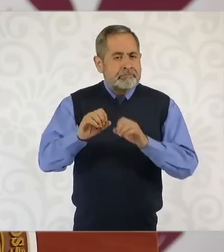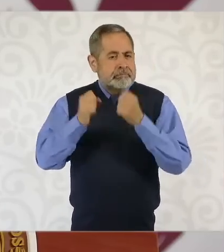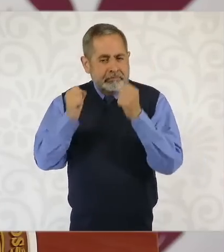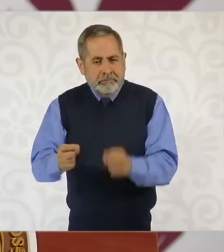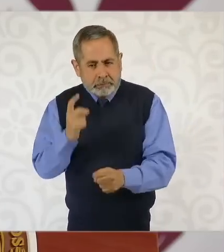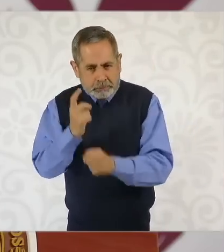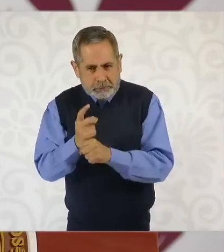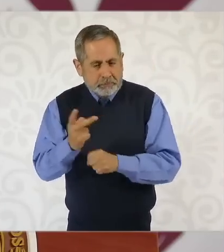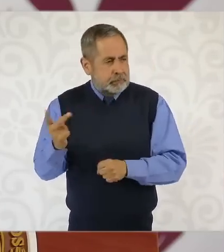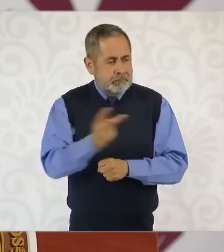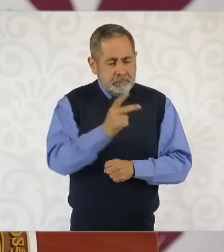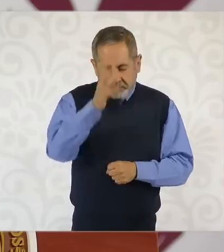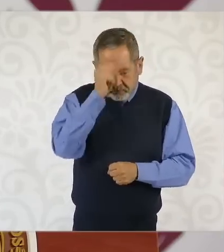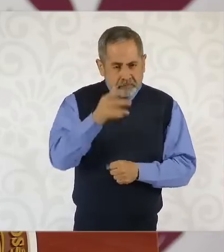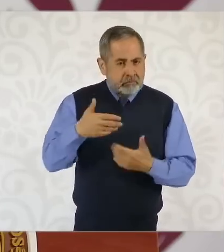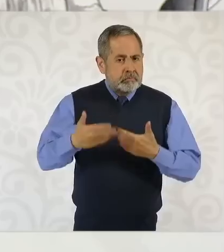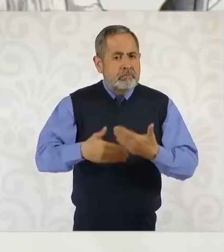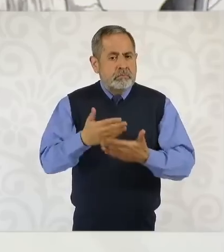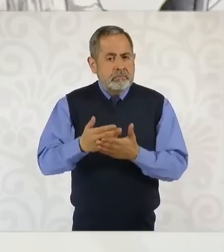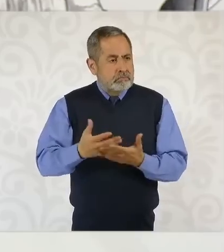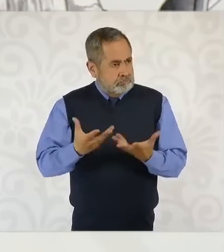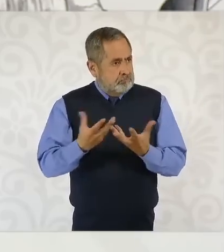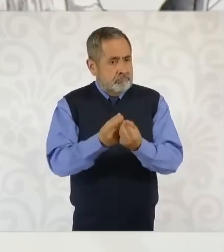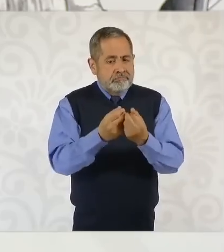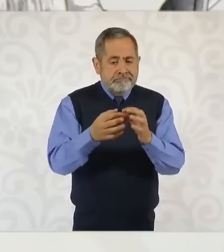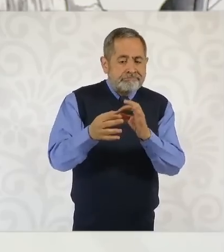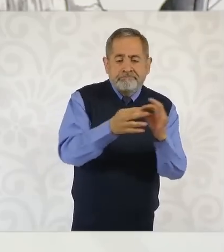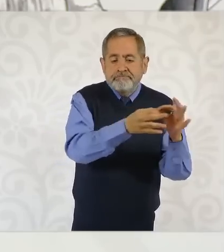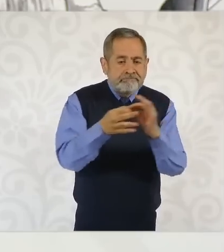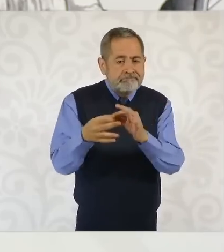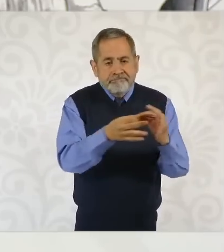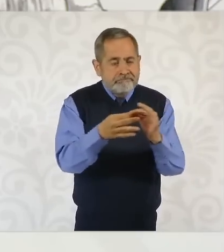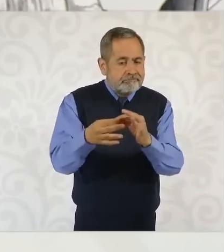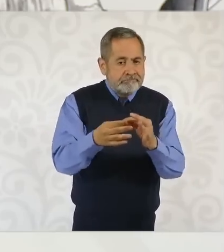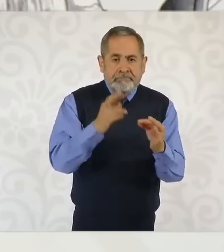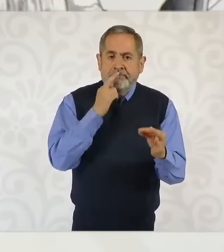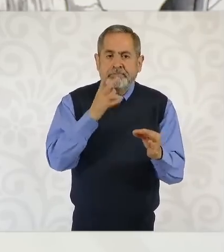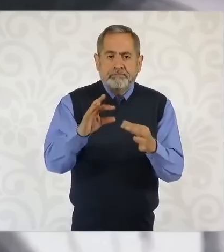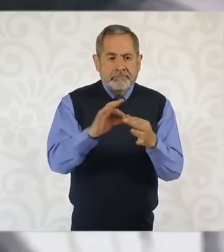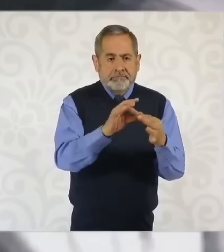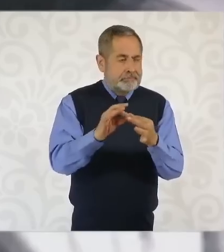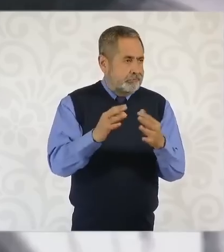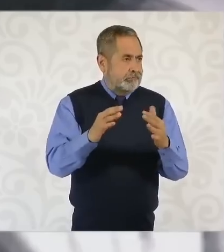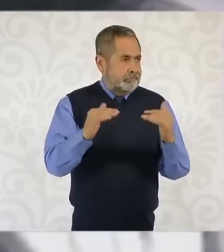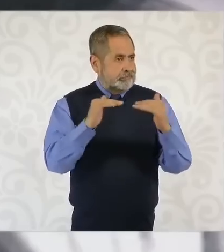Entonces es mucho mejor irse por ese camino de la coordinación a este camino de imponer